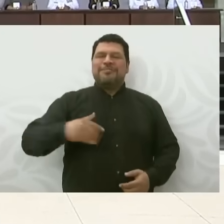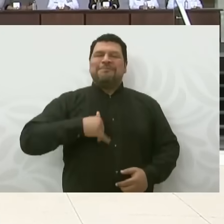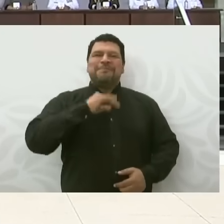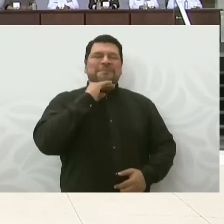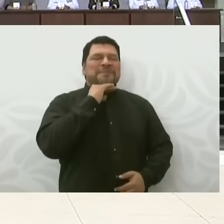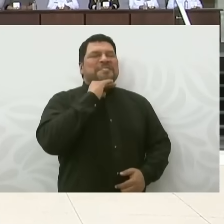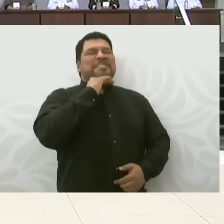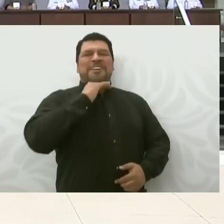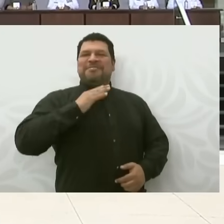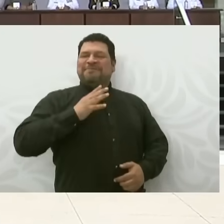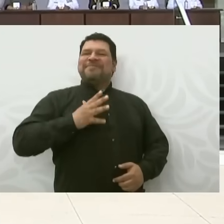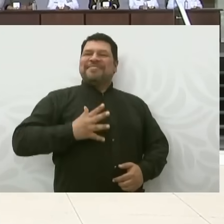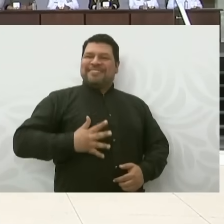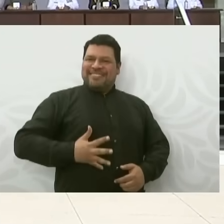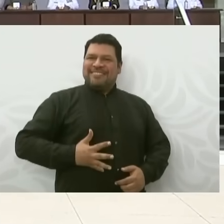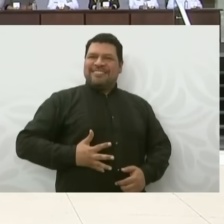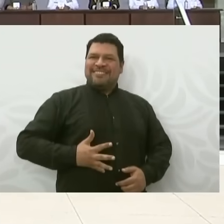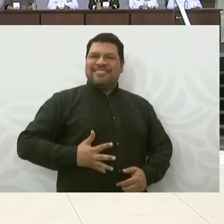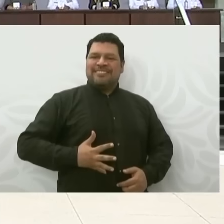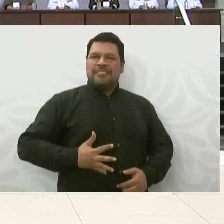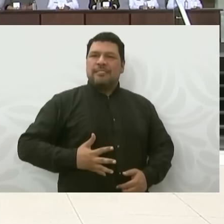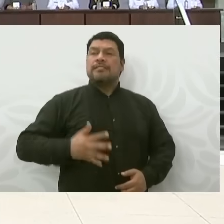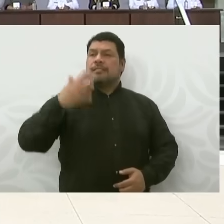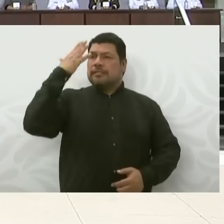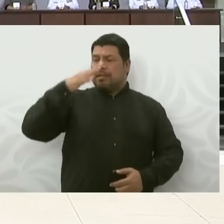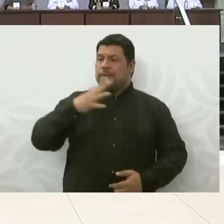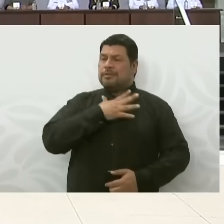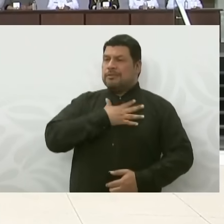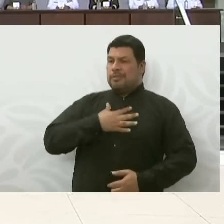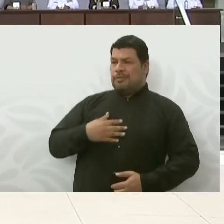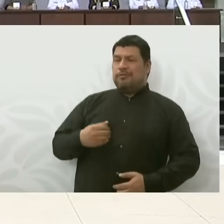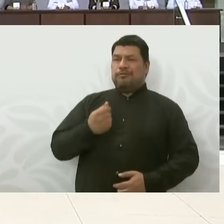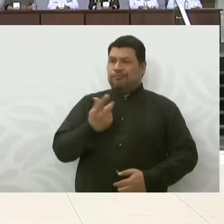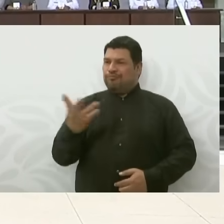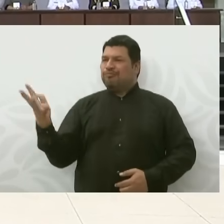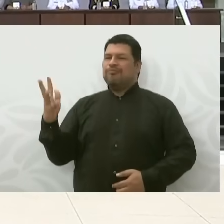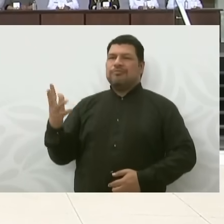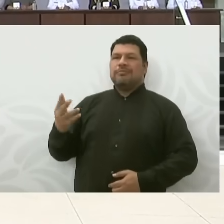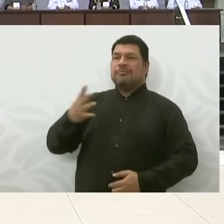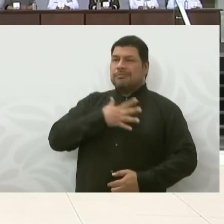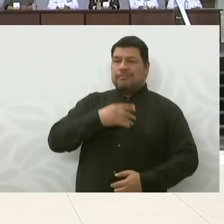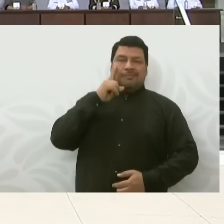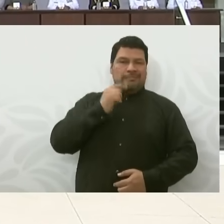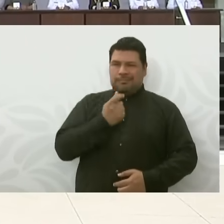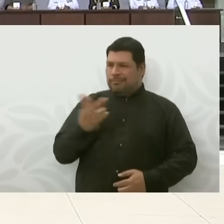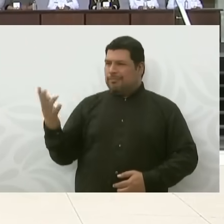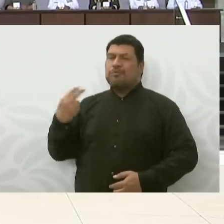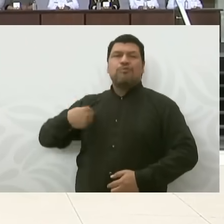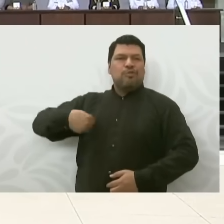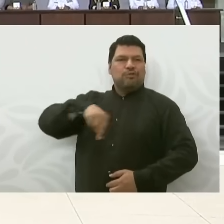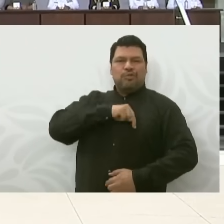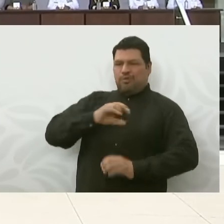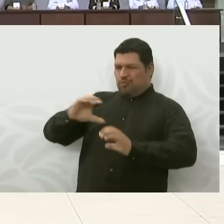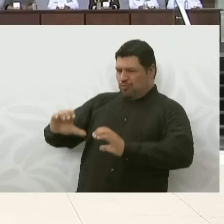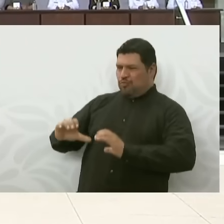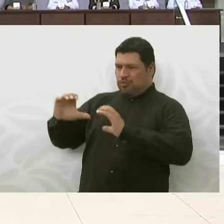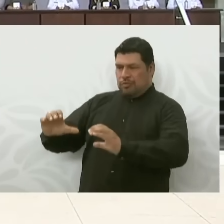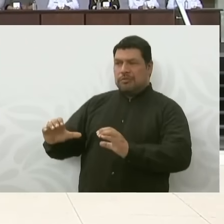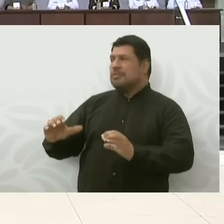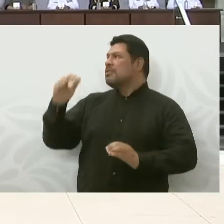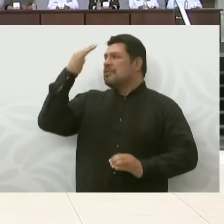y sepan que cuidaremos de sus hijos y de sus hijas así como ellos y ellas han